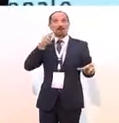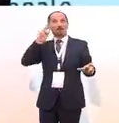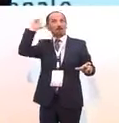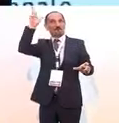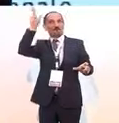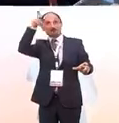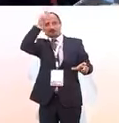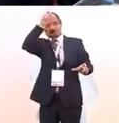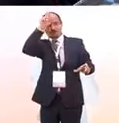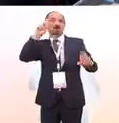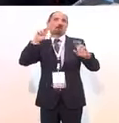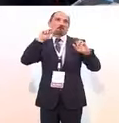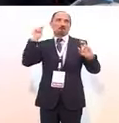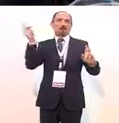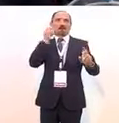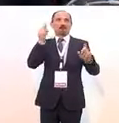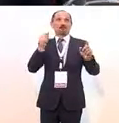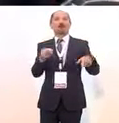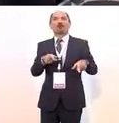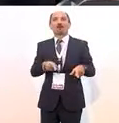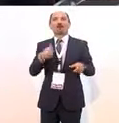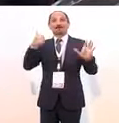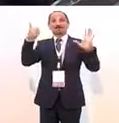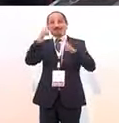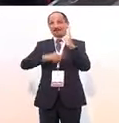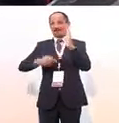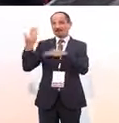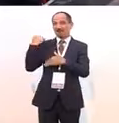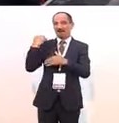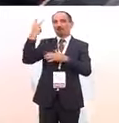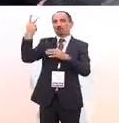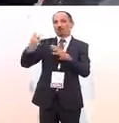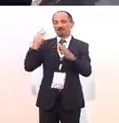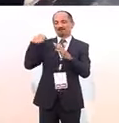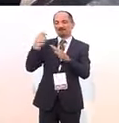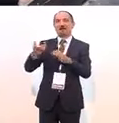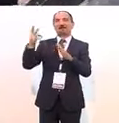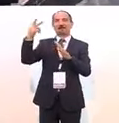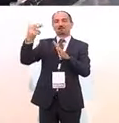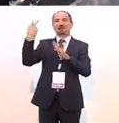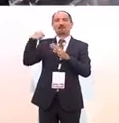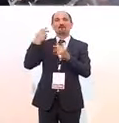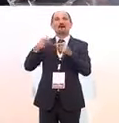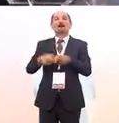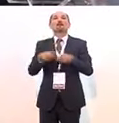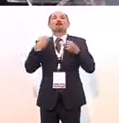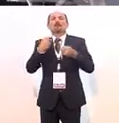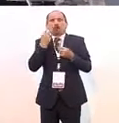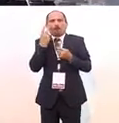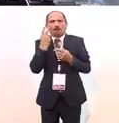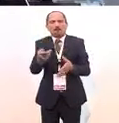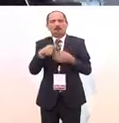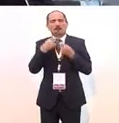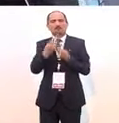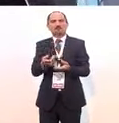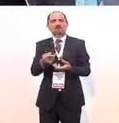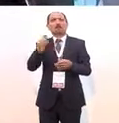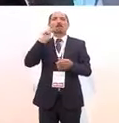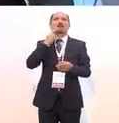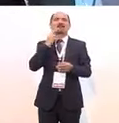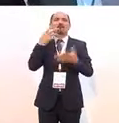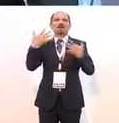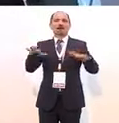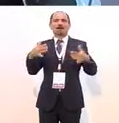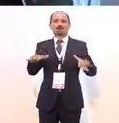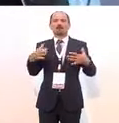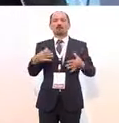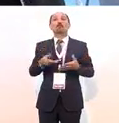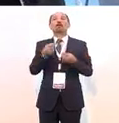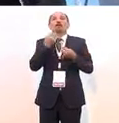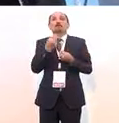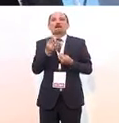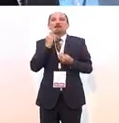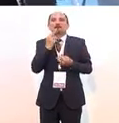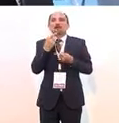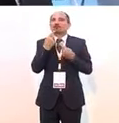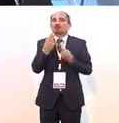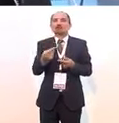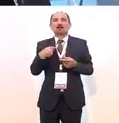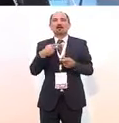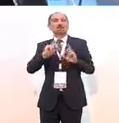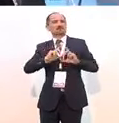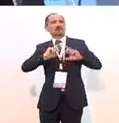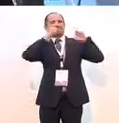Sei mesi fa, un anno fa, due anni fa. E guardate cosa dicevamo noi. Insisto su questo perché